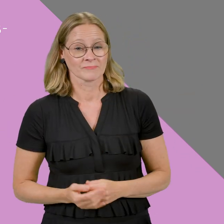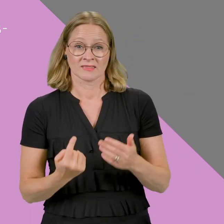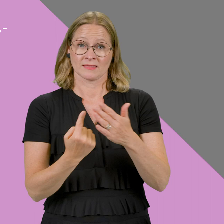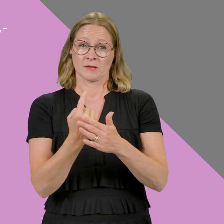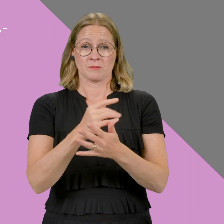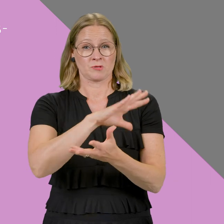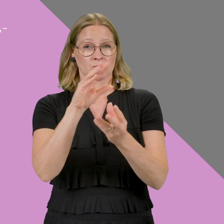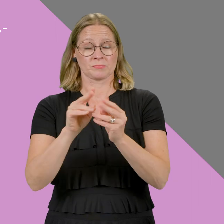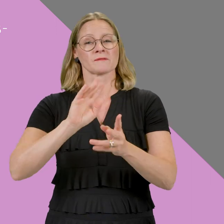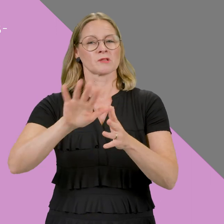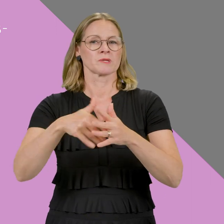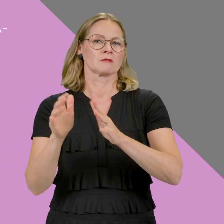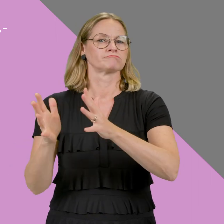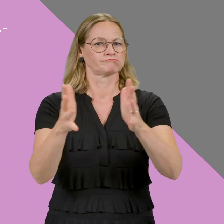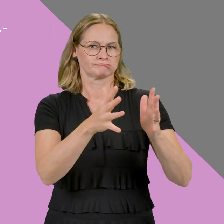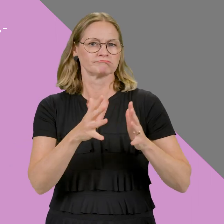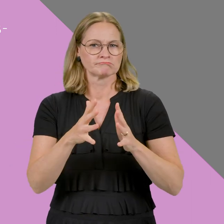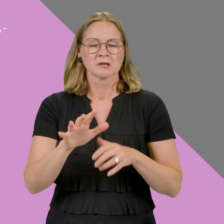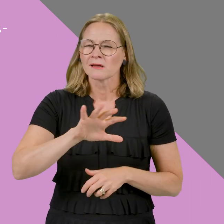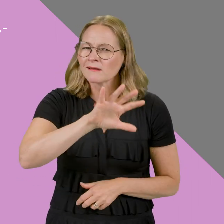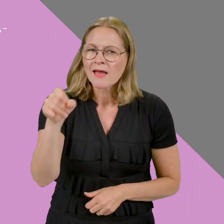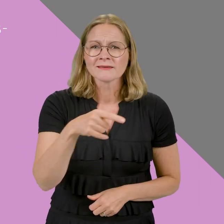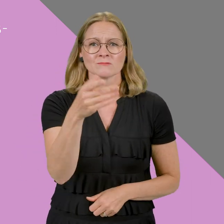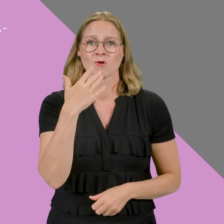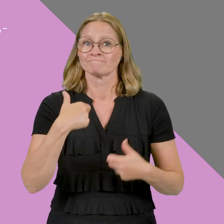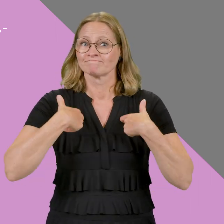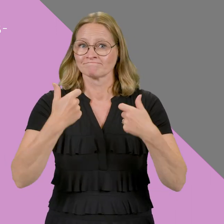Tapahtuma on viittomakielinen, ja kaikki kiinnostuneet -